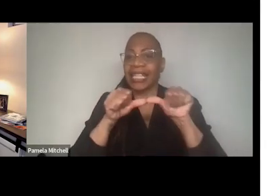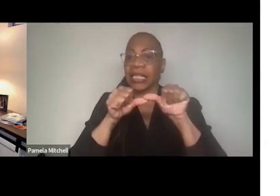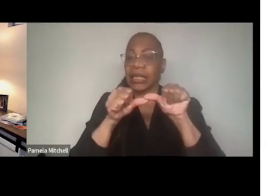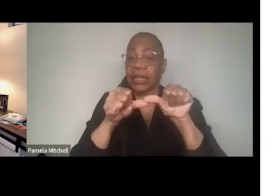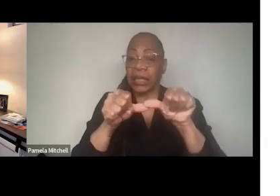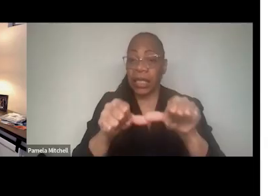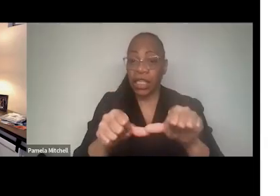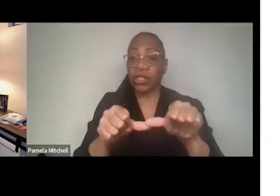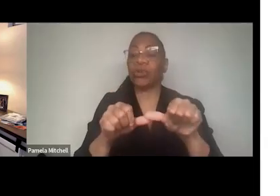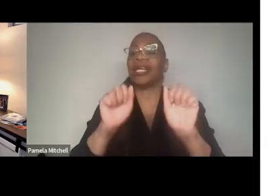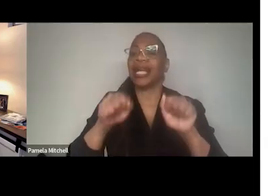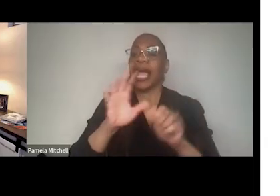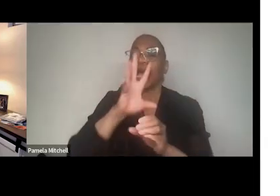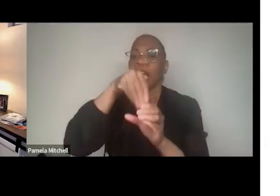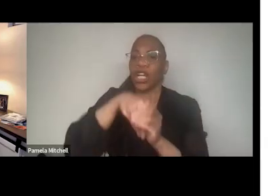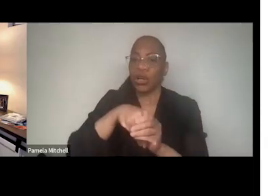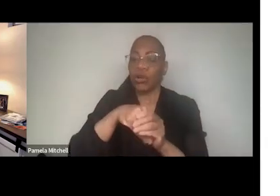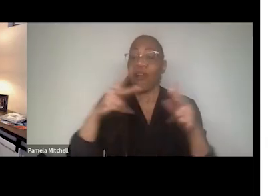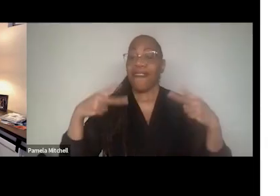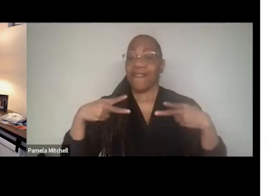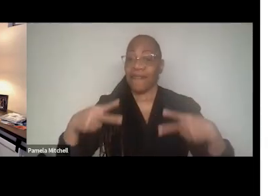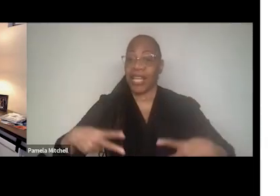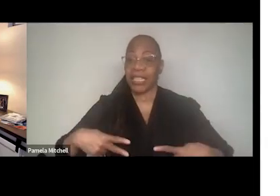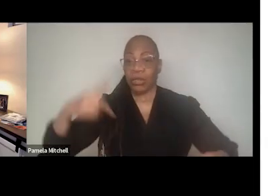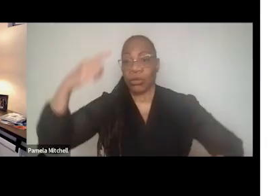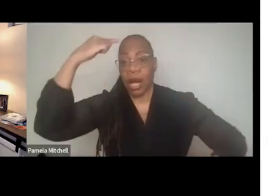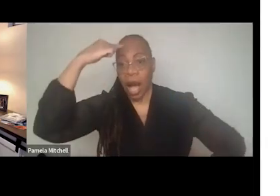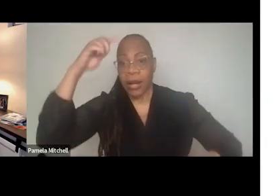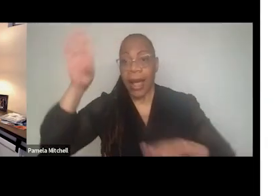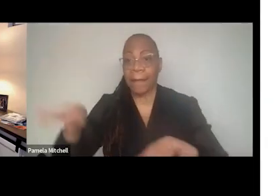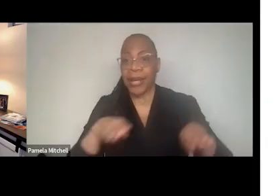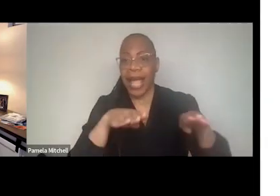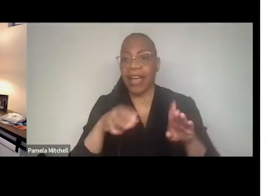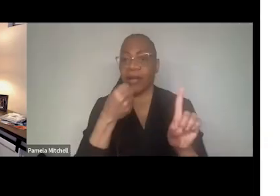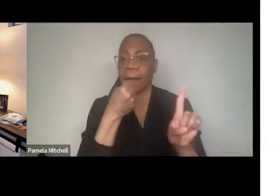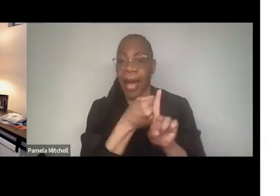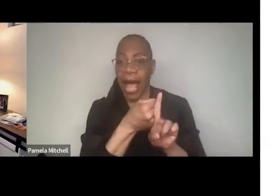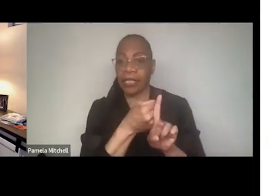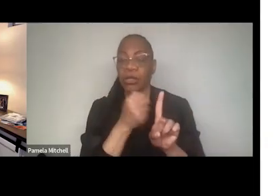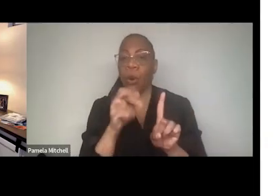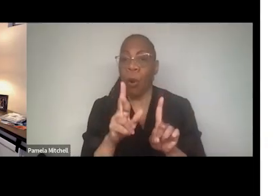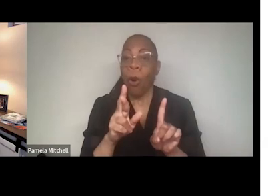e incluir impactos en la salud física, cognitiva, y conductual, lo que limita la capacidad de volver al trabajo,